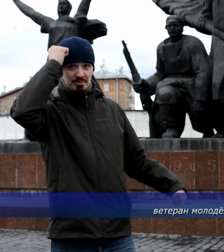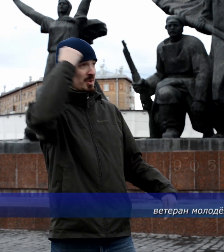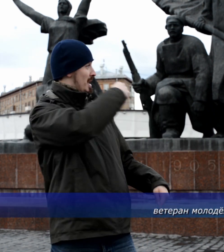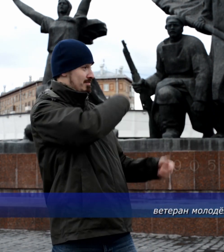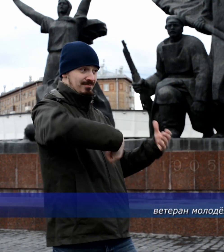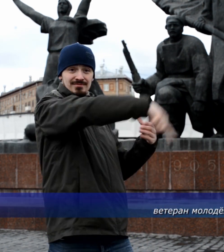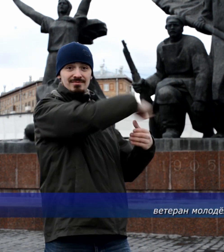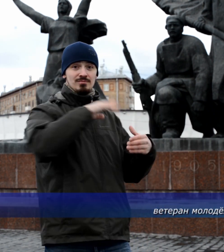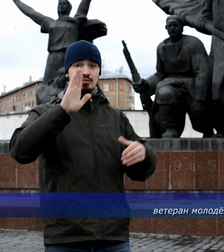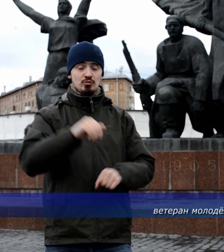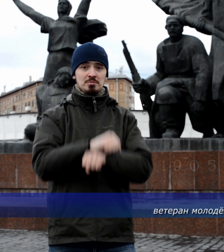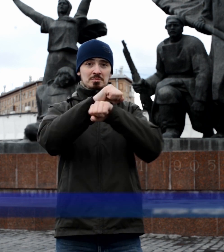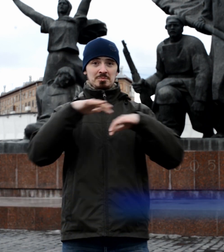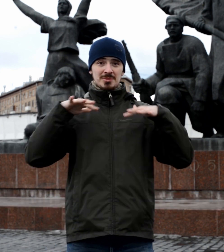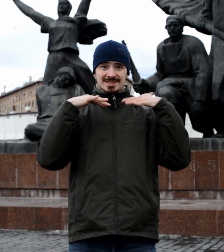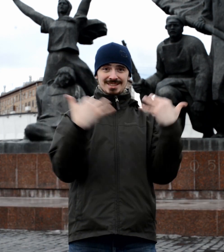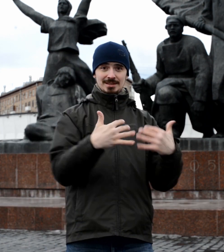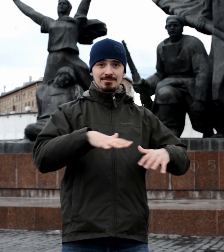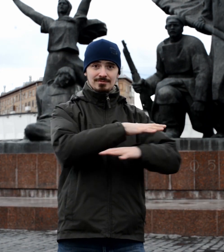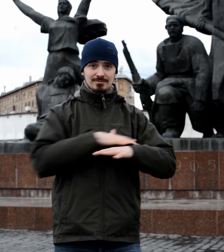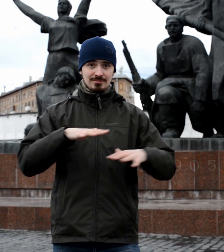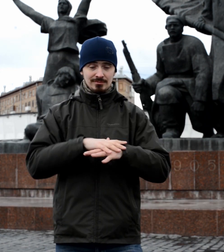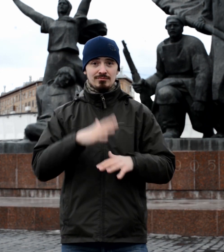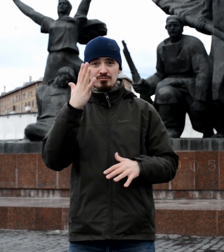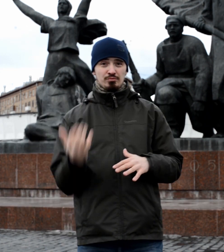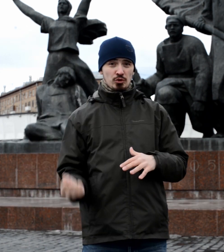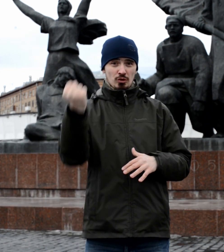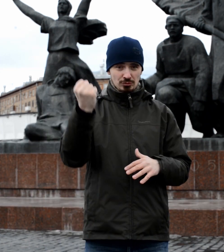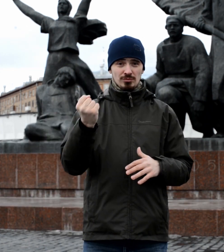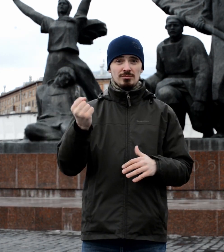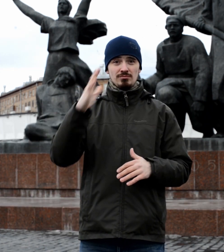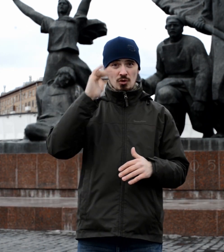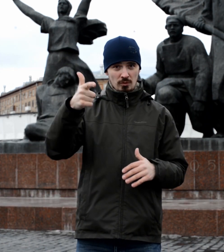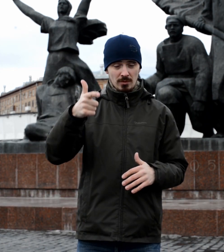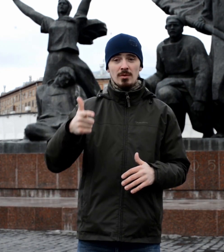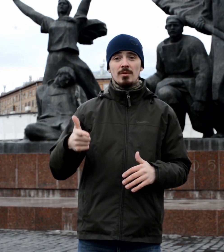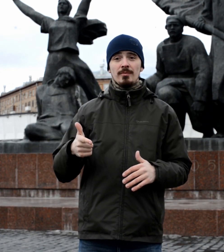вокруг этого памятника, состоится митинг в поддержку ВОГ.